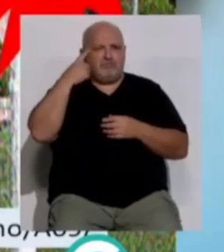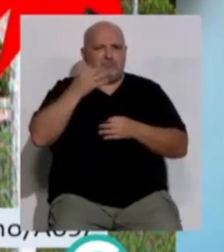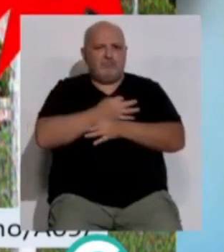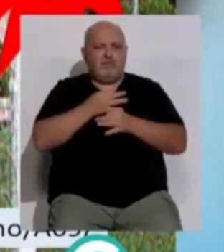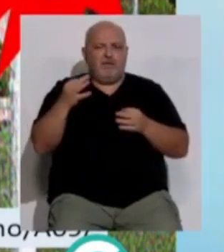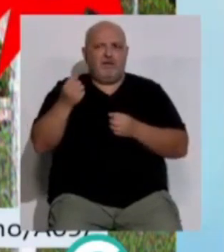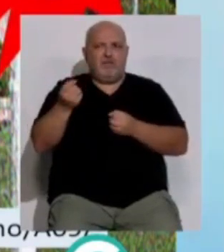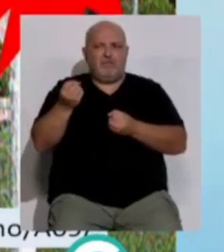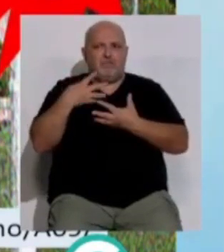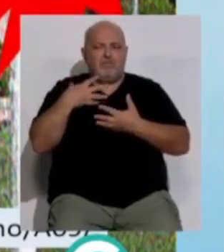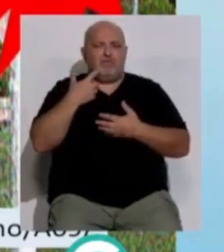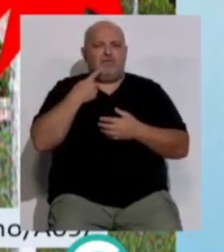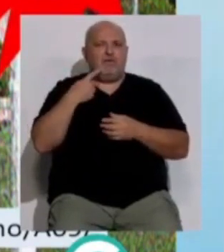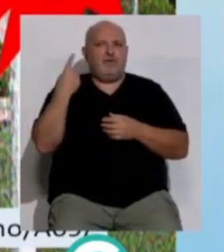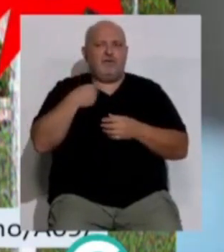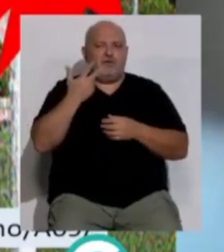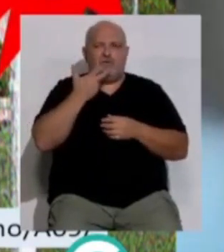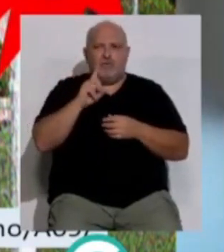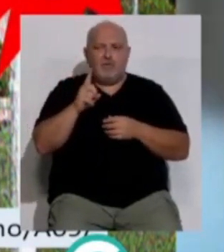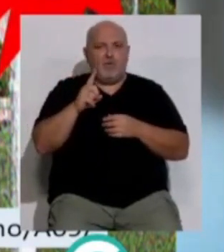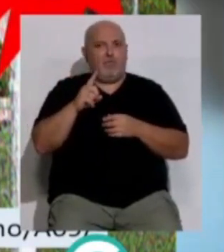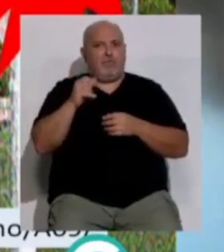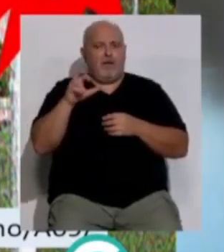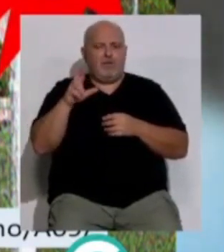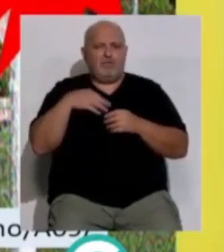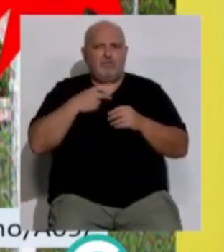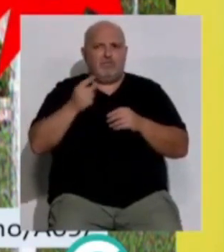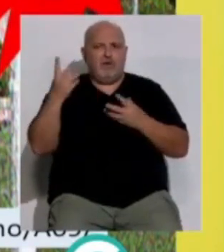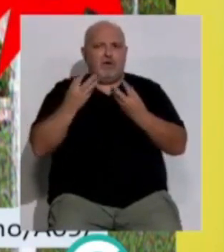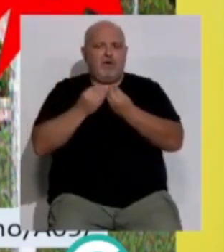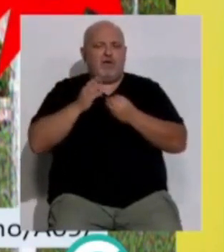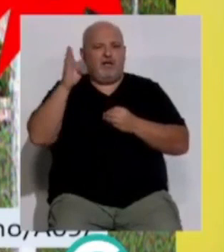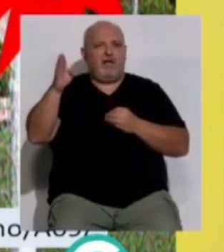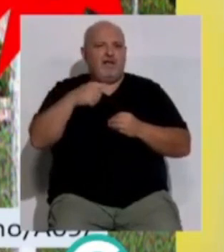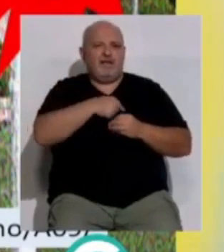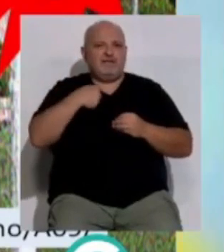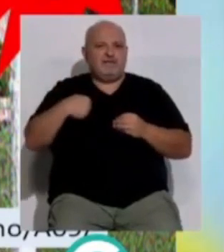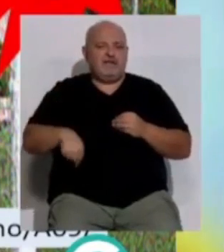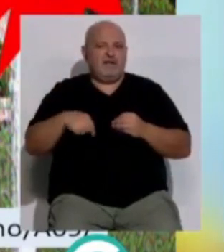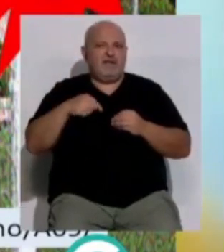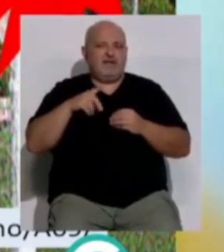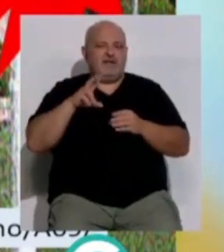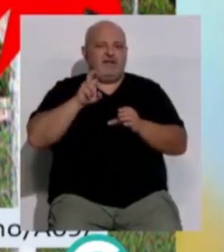tus palabras te dije no te conocía y digo Mao que me voy contigo a China que voy en tu en tu grupo